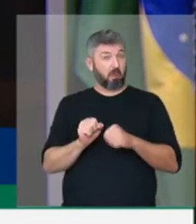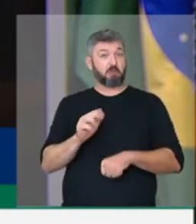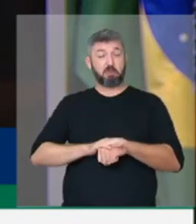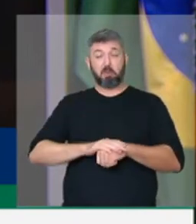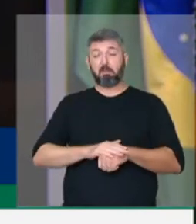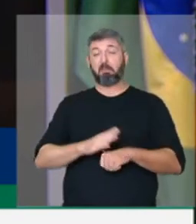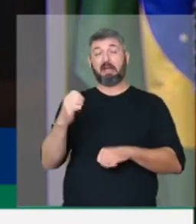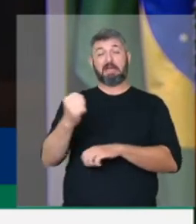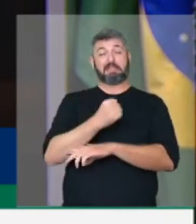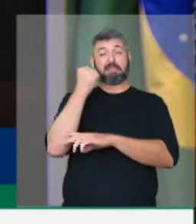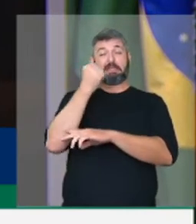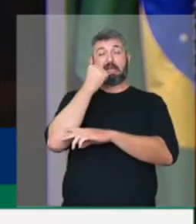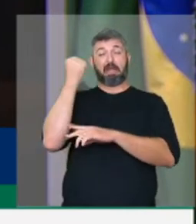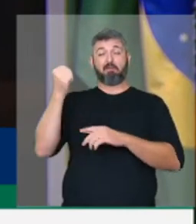ESCÂNDALOS DE UM GOVERNO DO